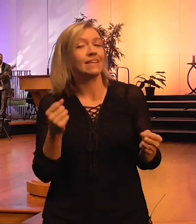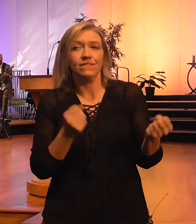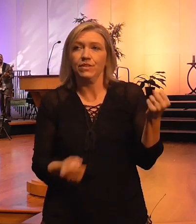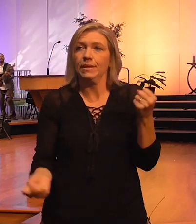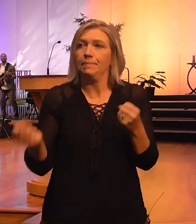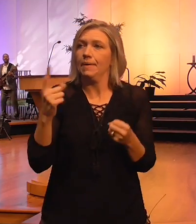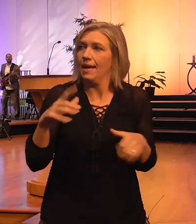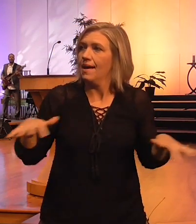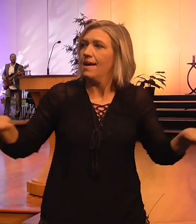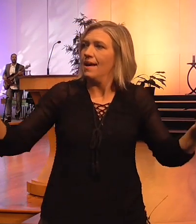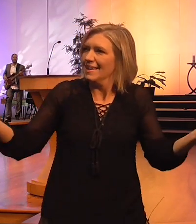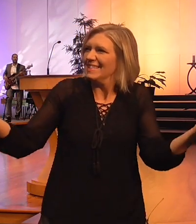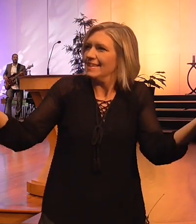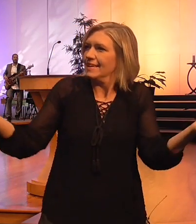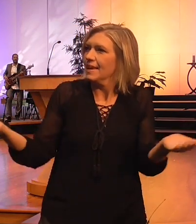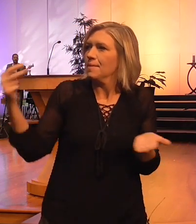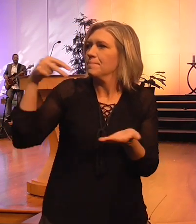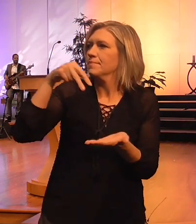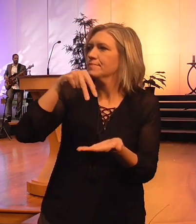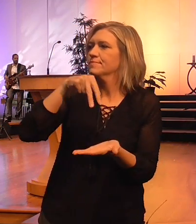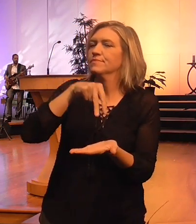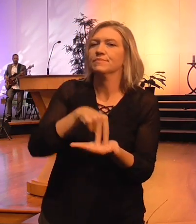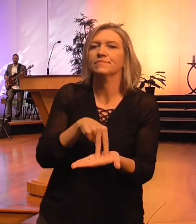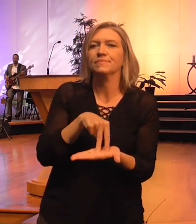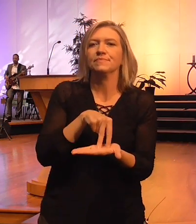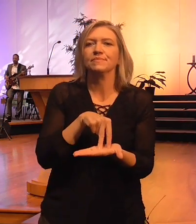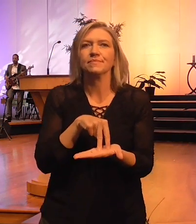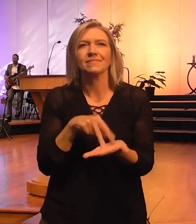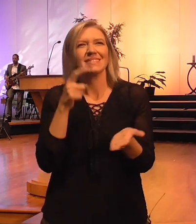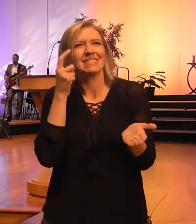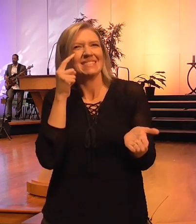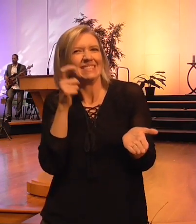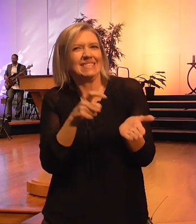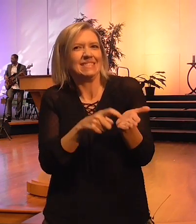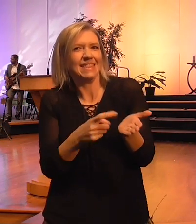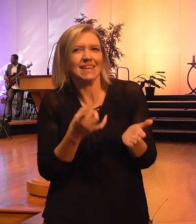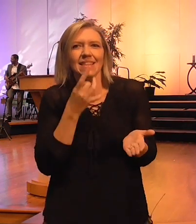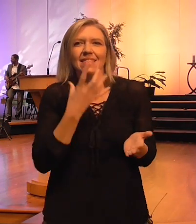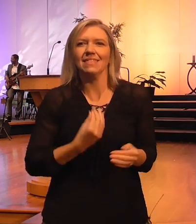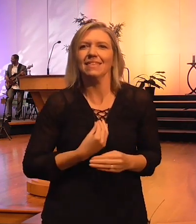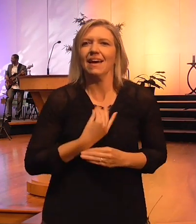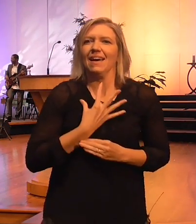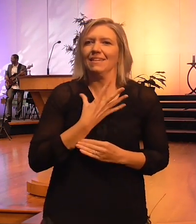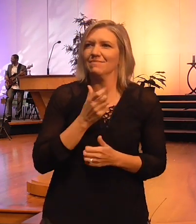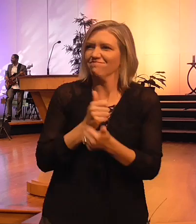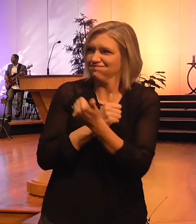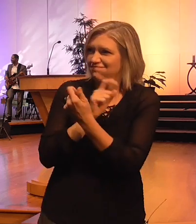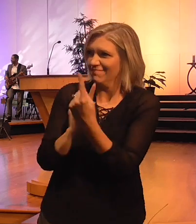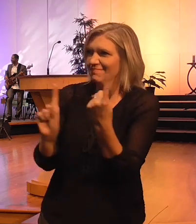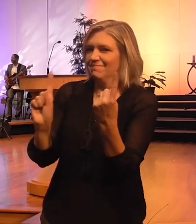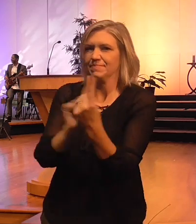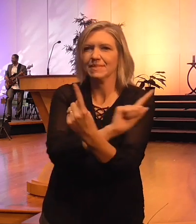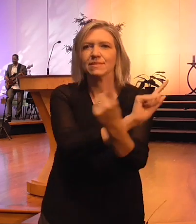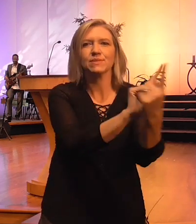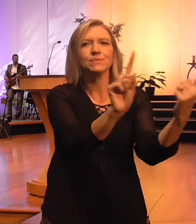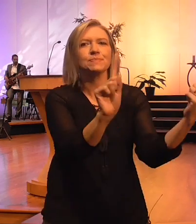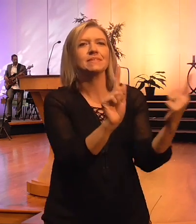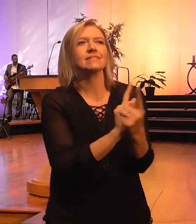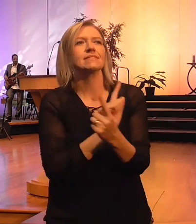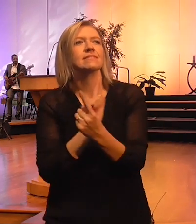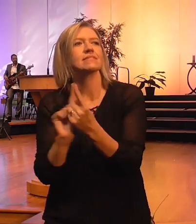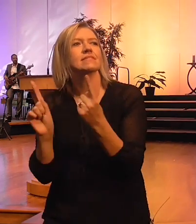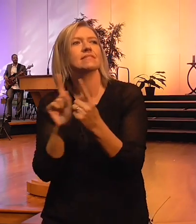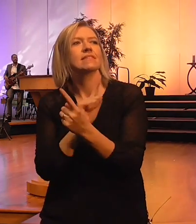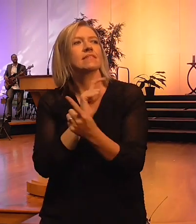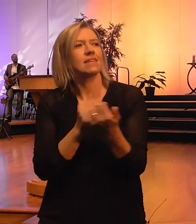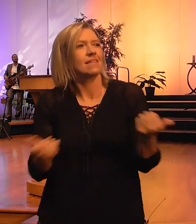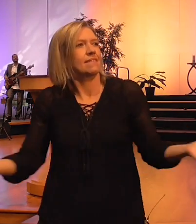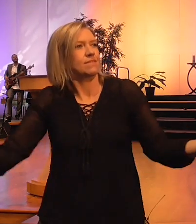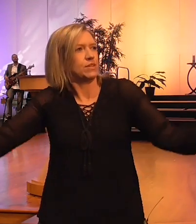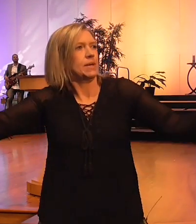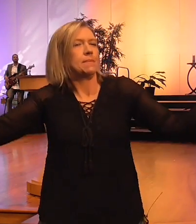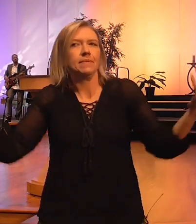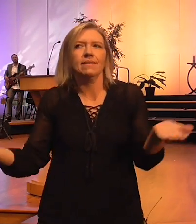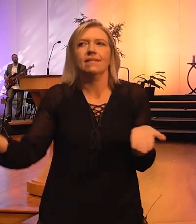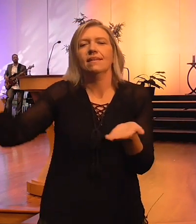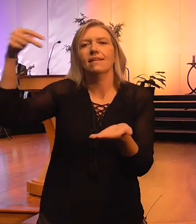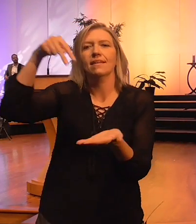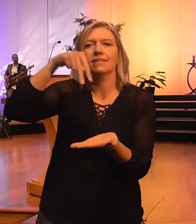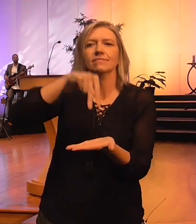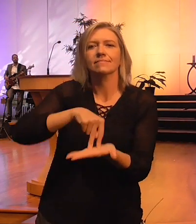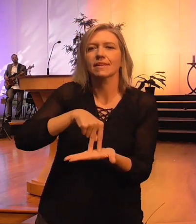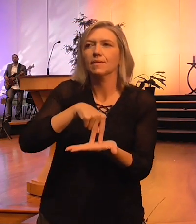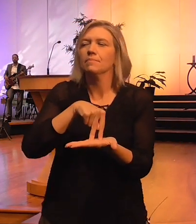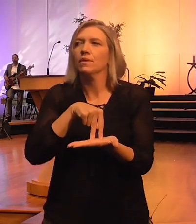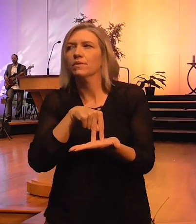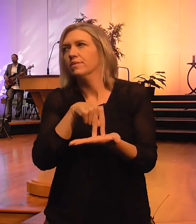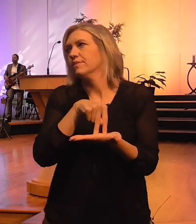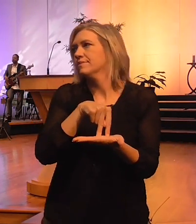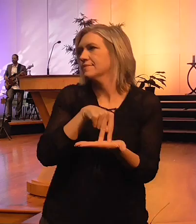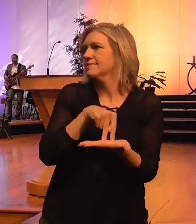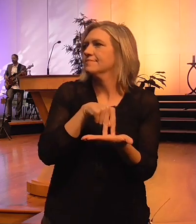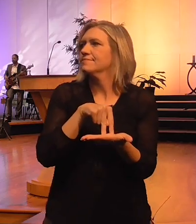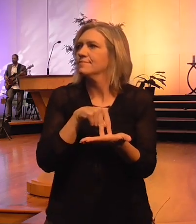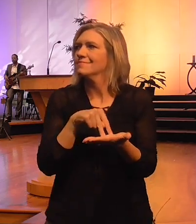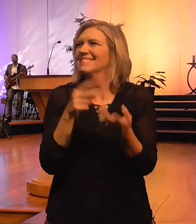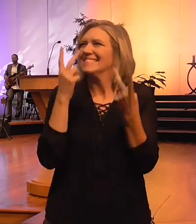todos levántense, vean la luz, todos los que conozcan, todos, levántense,